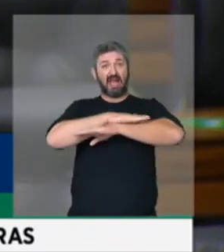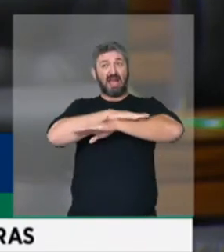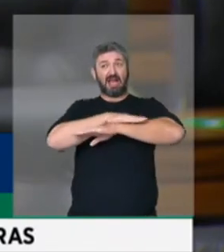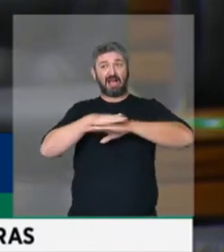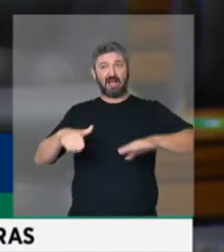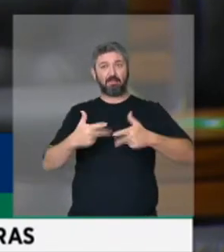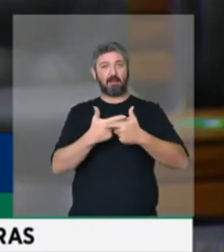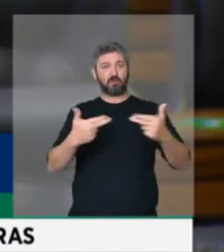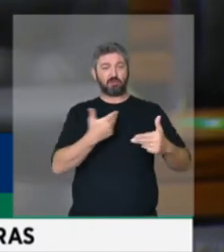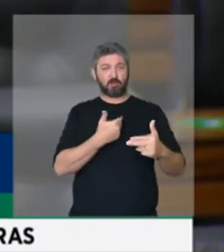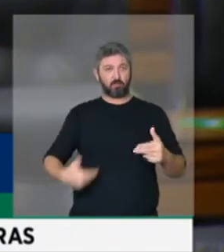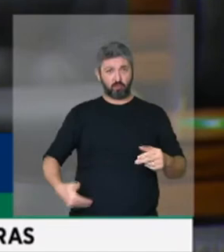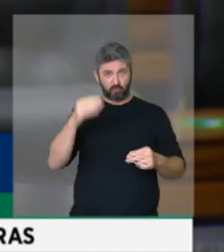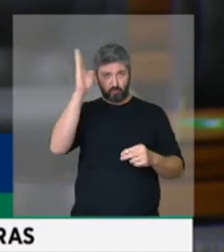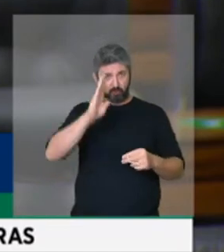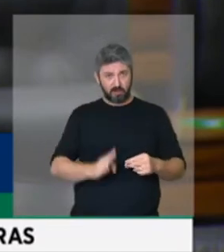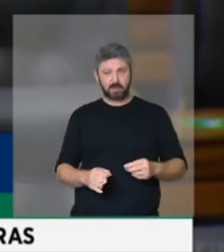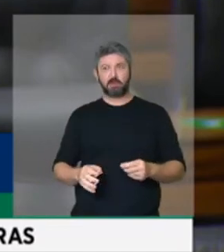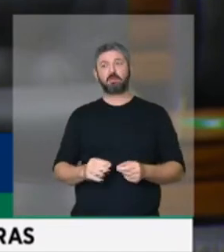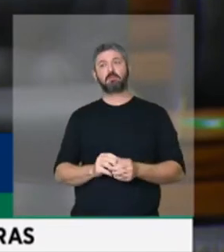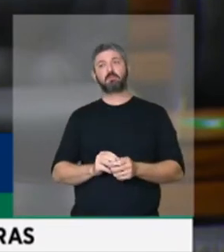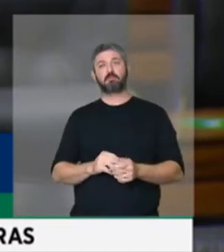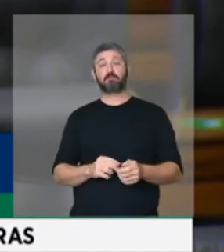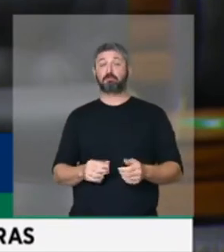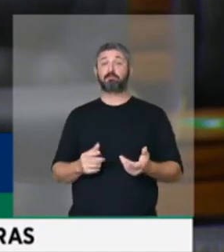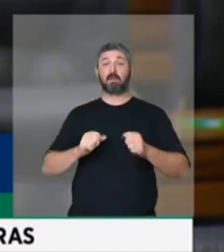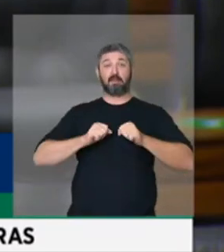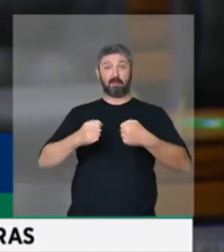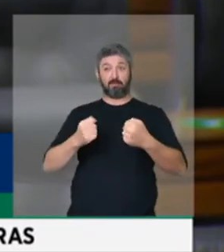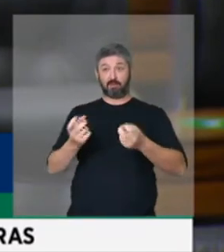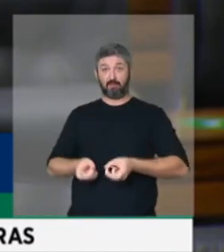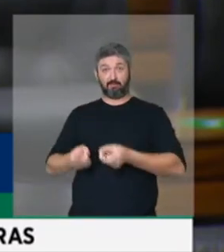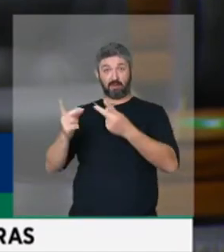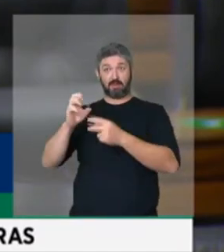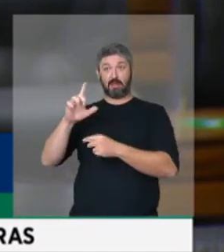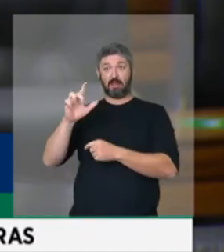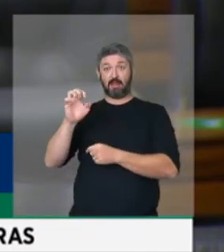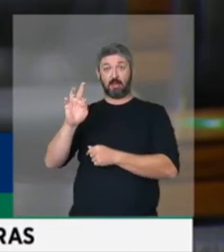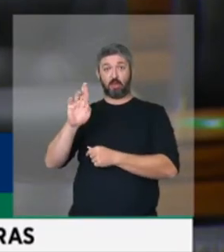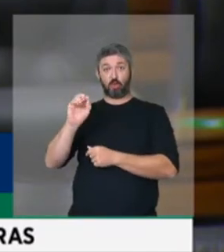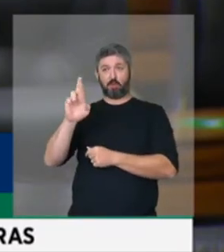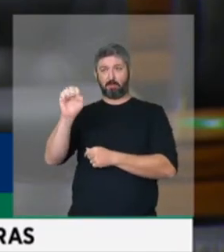GOVERNO QUE NÃO REALIZA ABSOLUTAMENTE NADA PARA O CRESCIMENTO ECONÔMICO E A GERAÇÃO DO EMPREGO. ESSE GOVERNO QUE NÃO FAZ NADA,